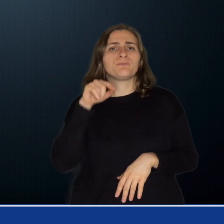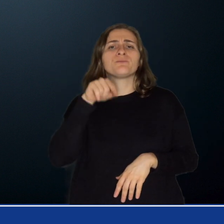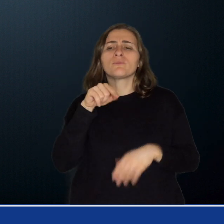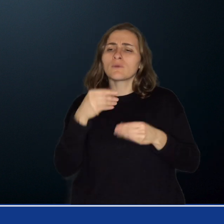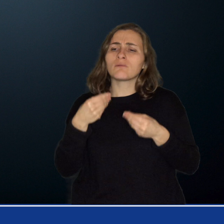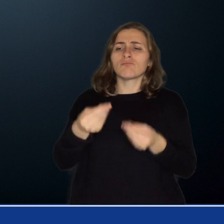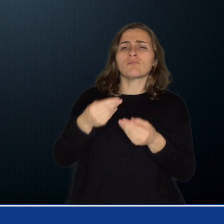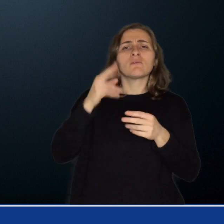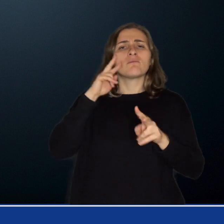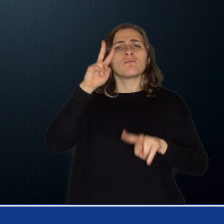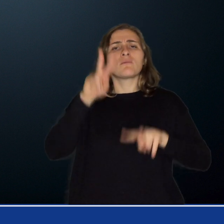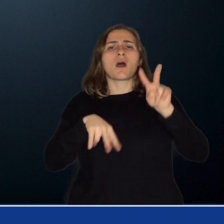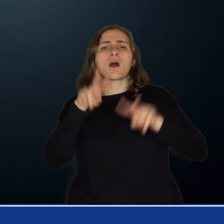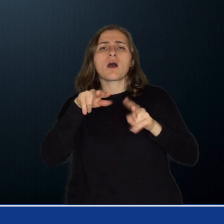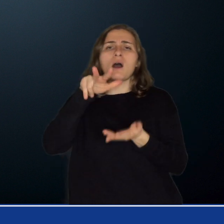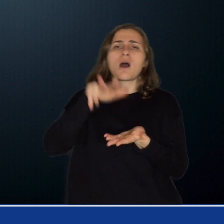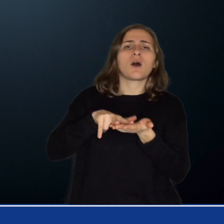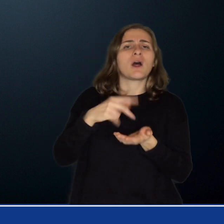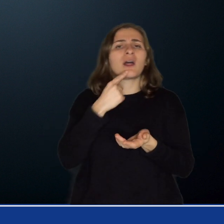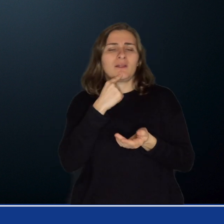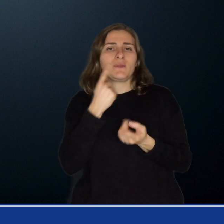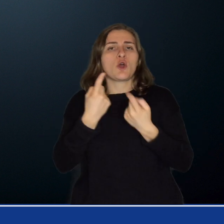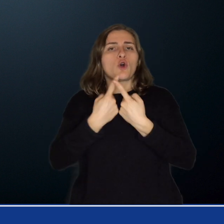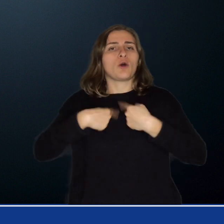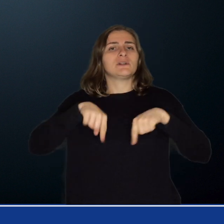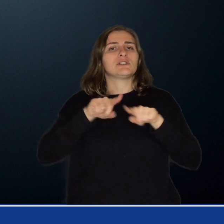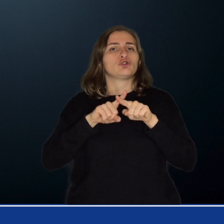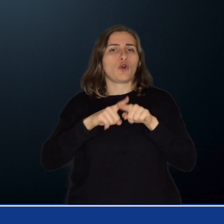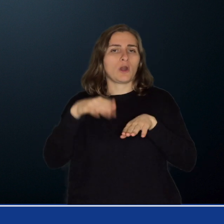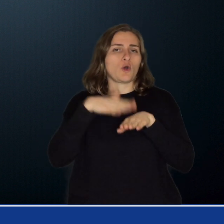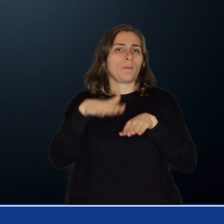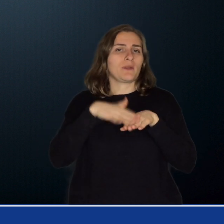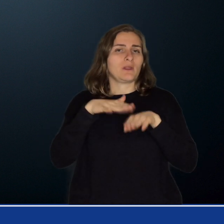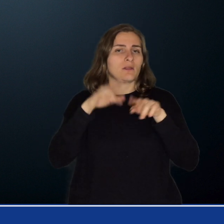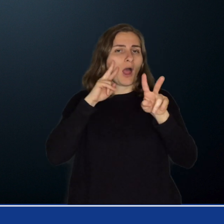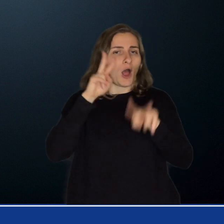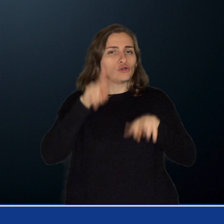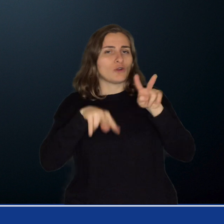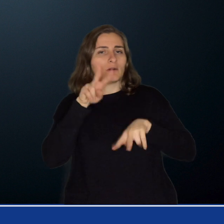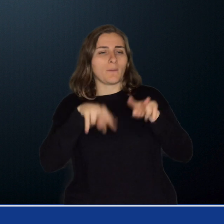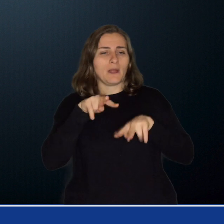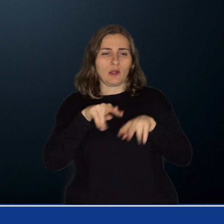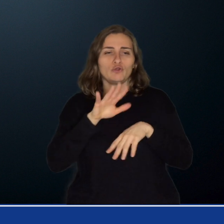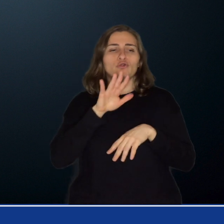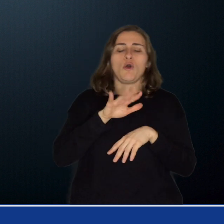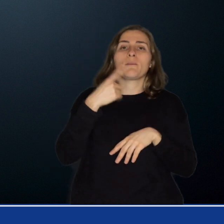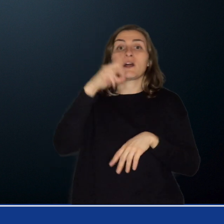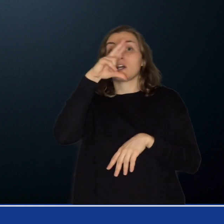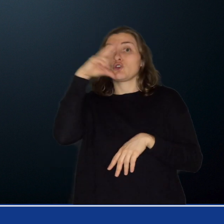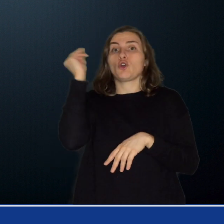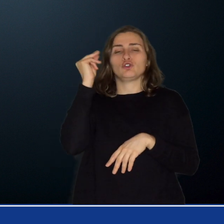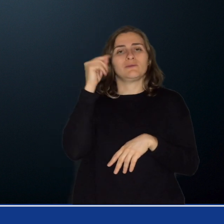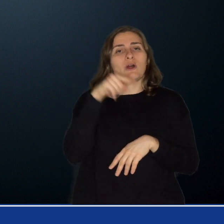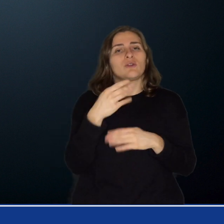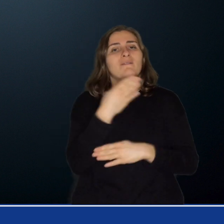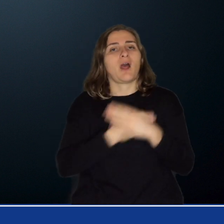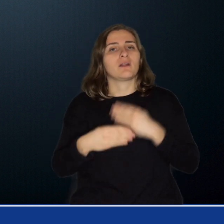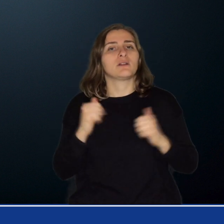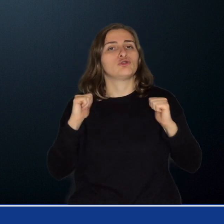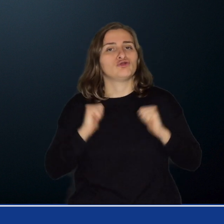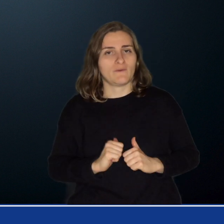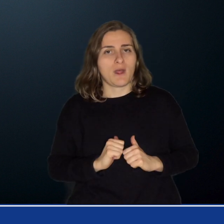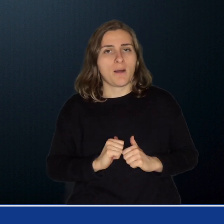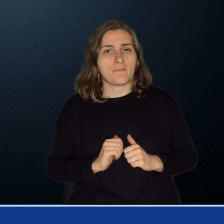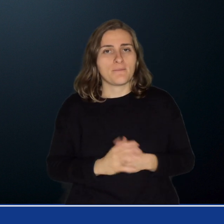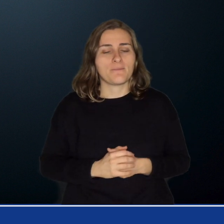(accertata dalle competenti commissioni per il riconoscimento dell’invalidità civile);